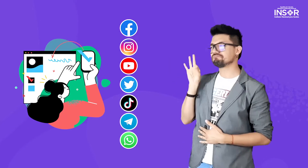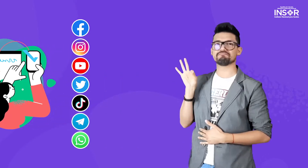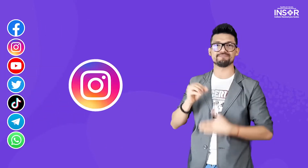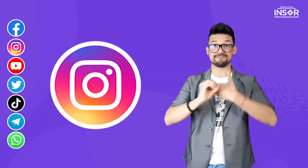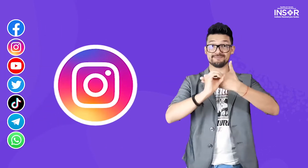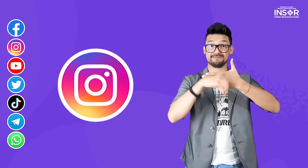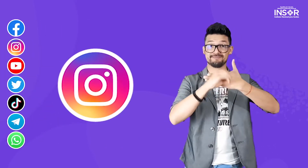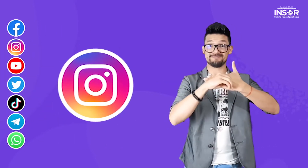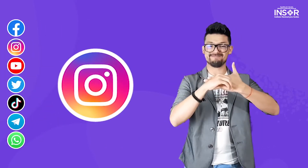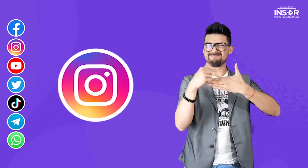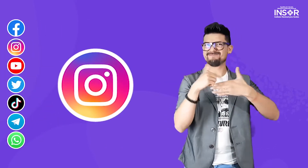por ejemplo,